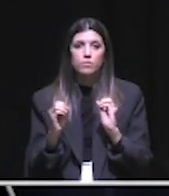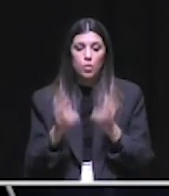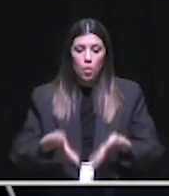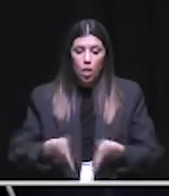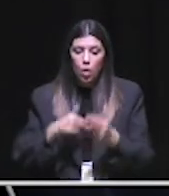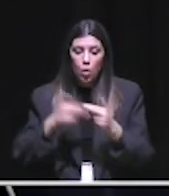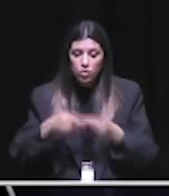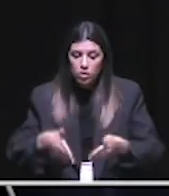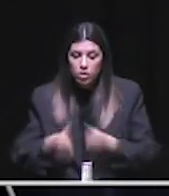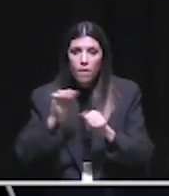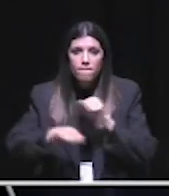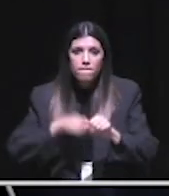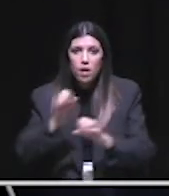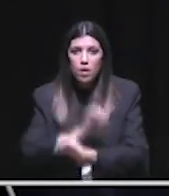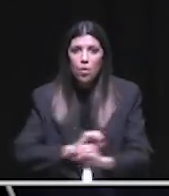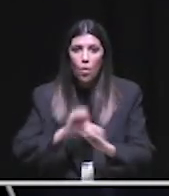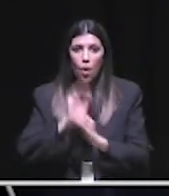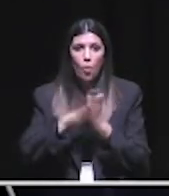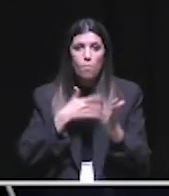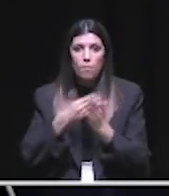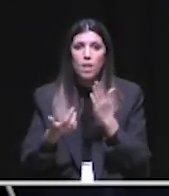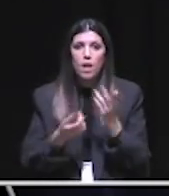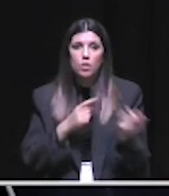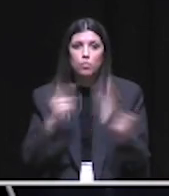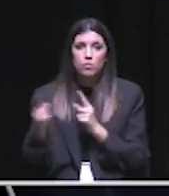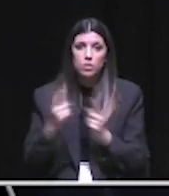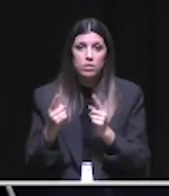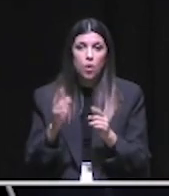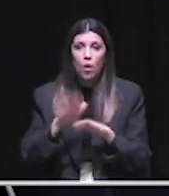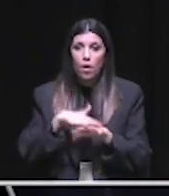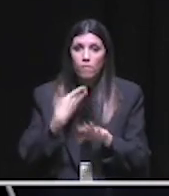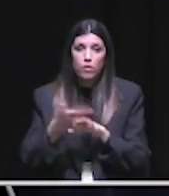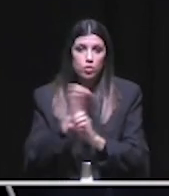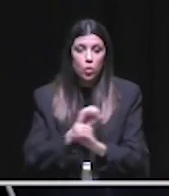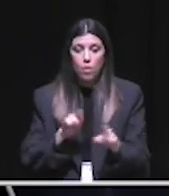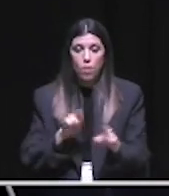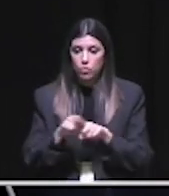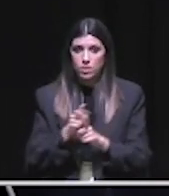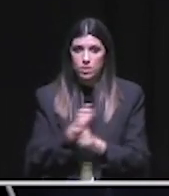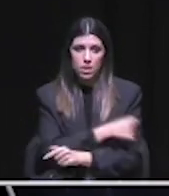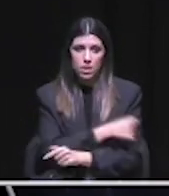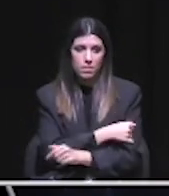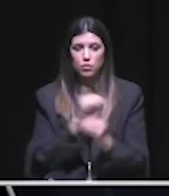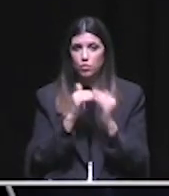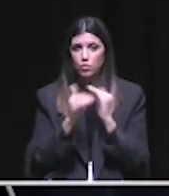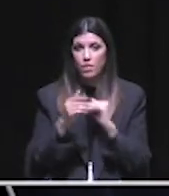não há reforço do plano de pedonalização? E principalmente, quando não há uma política de habitação sustentável e acessível?